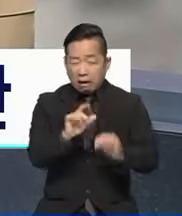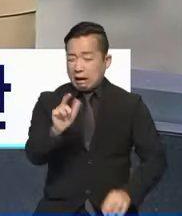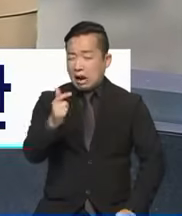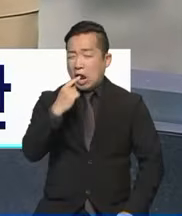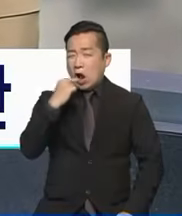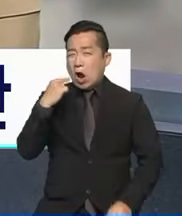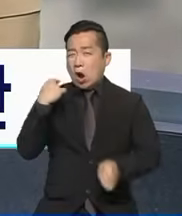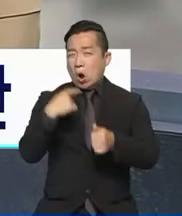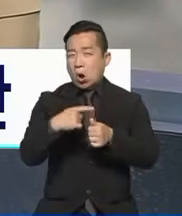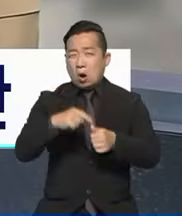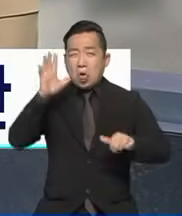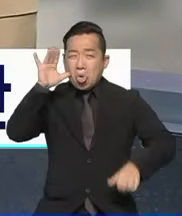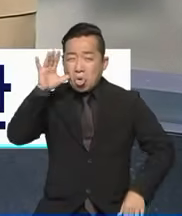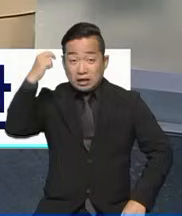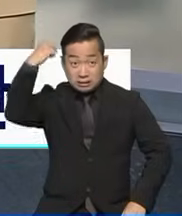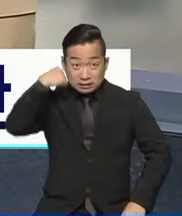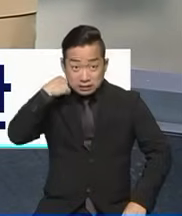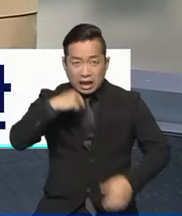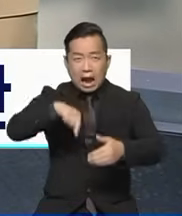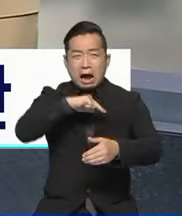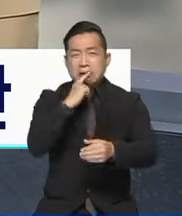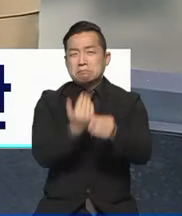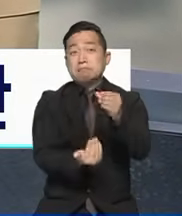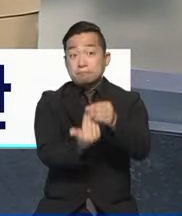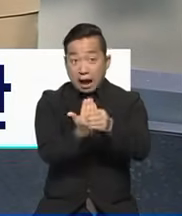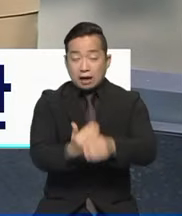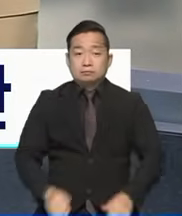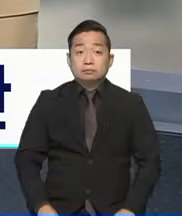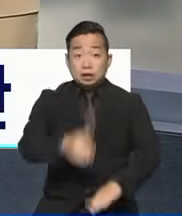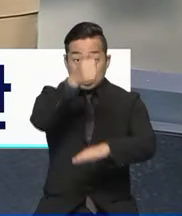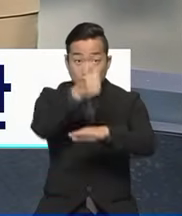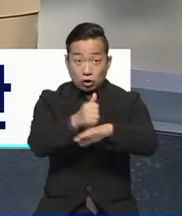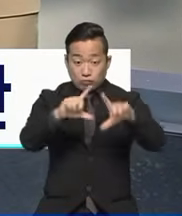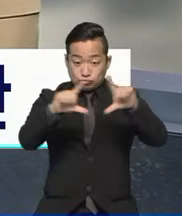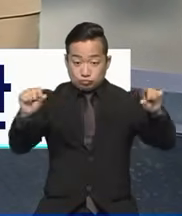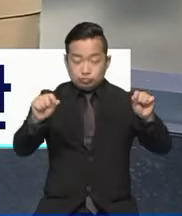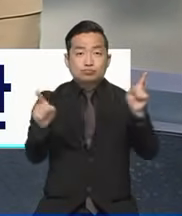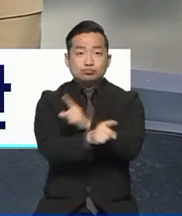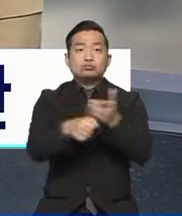비판이 당내에서도 쏟아지자 결국 문구를 수정하기로 했습니다. 원종진 기자가 취재했습니다.